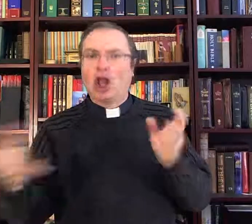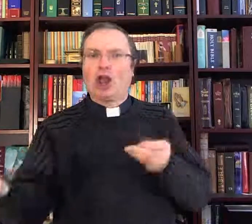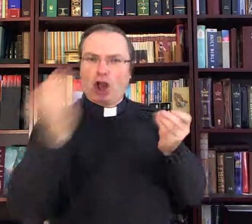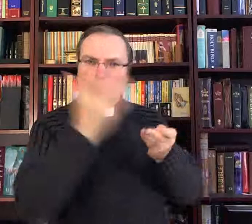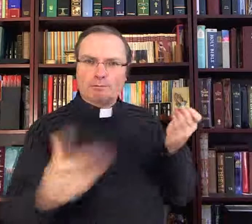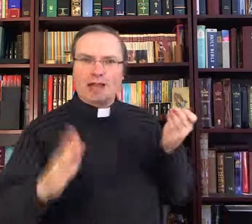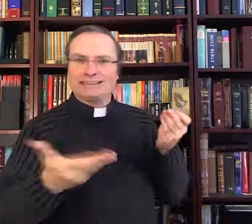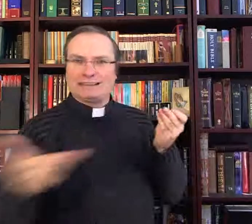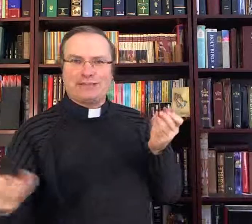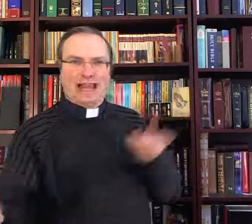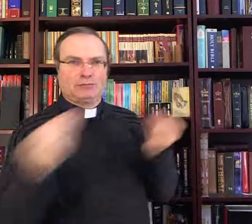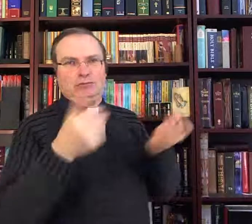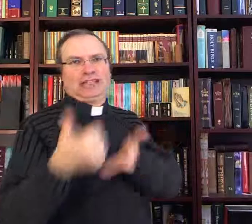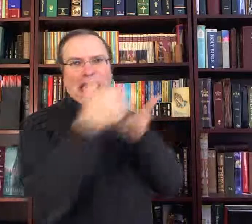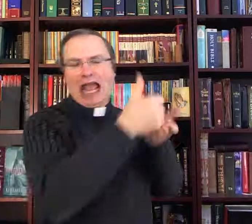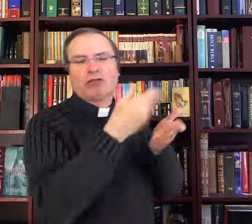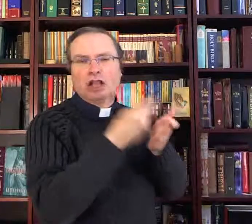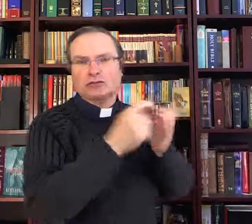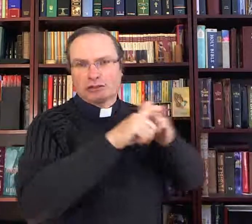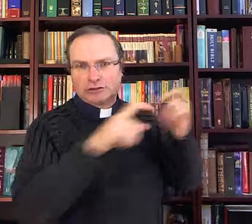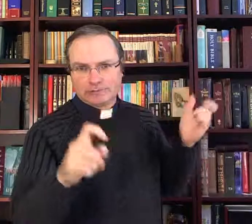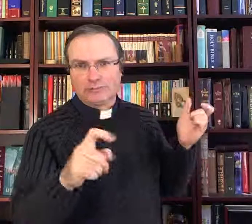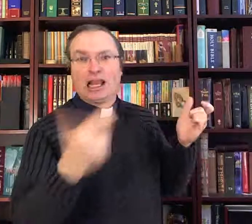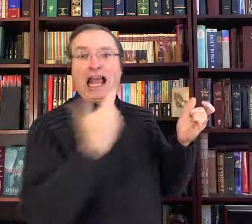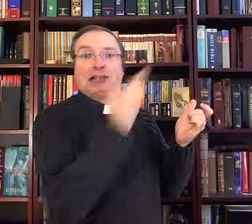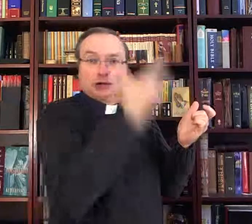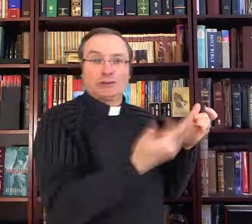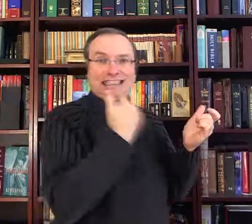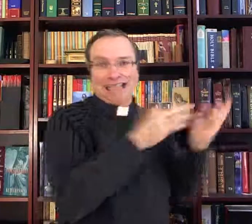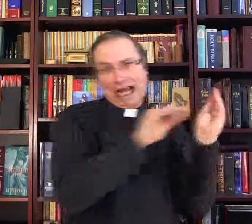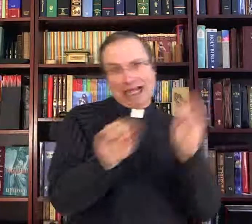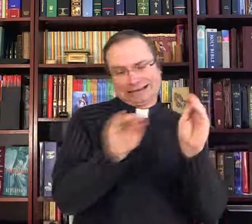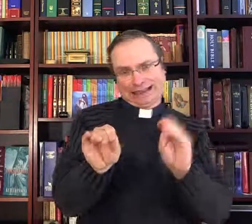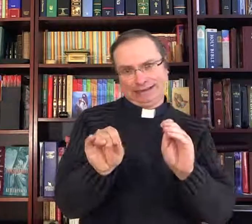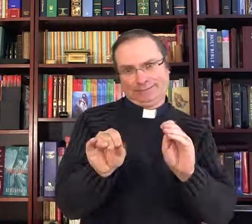donne une part de tous ses biens à celui qui l'enseigne.